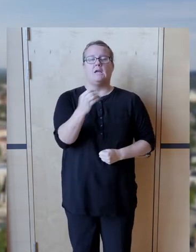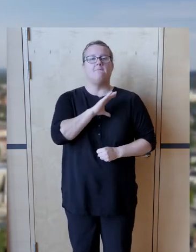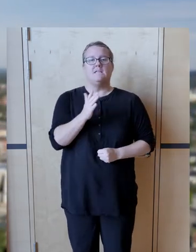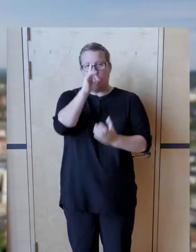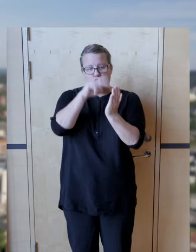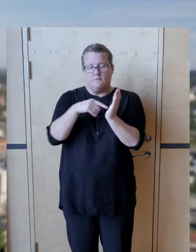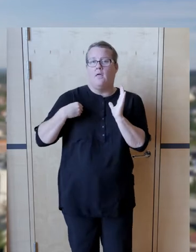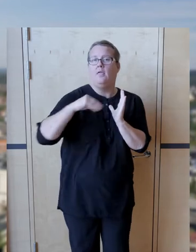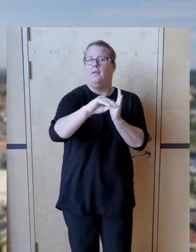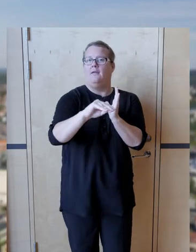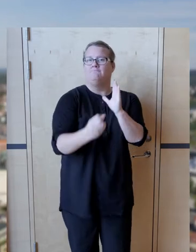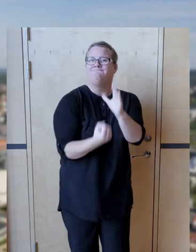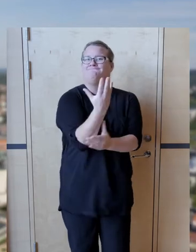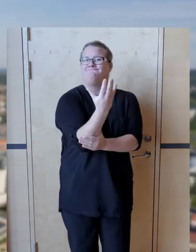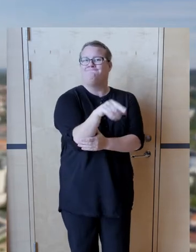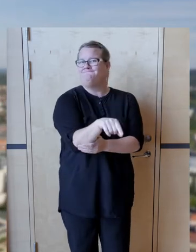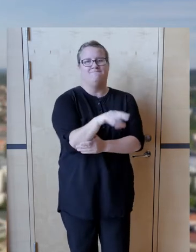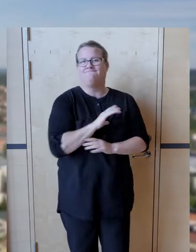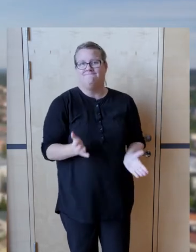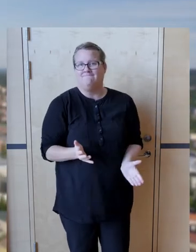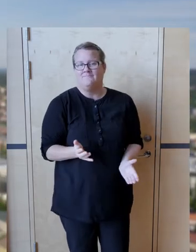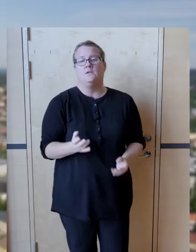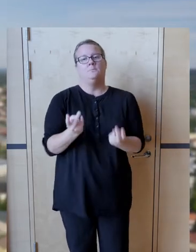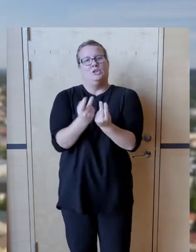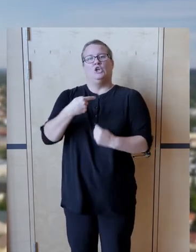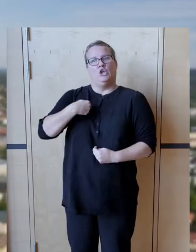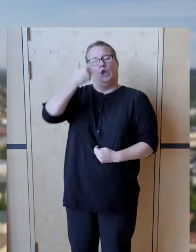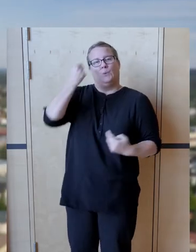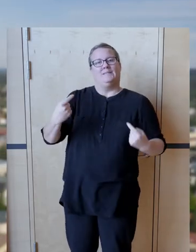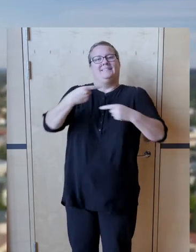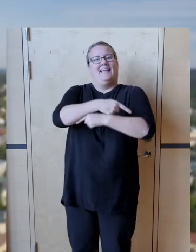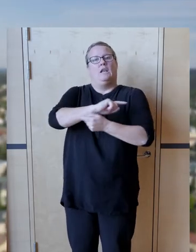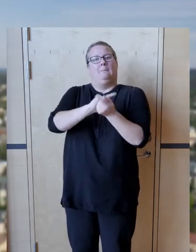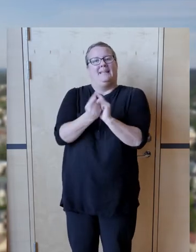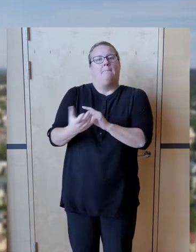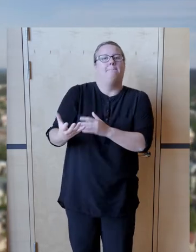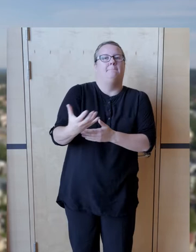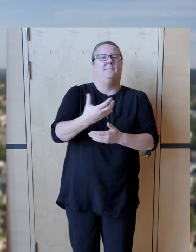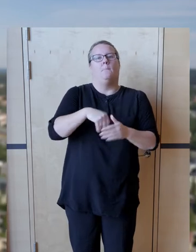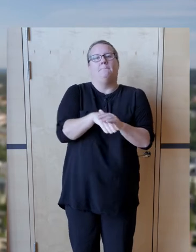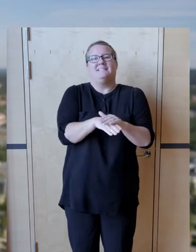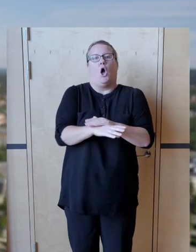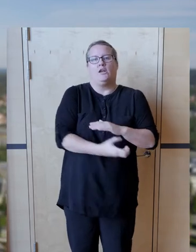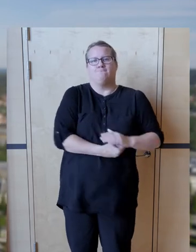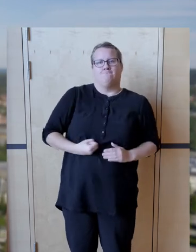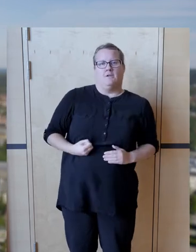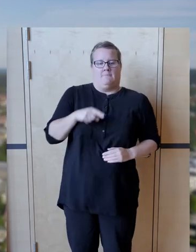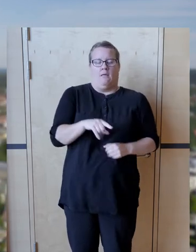Jag skulle vilja påstå att det kommer att bli besparingar på socialnämndens område men det Räven återkomma till